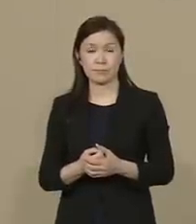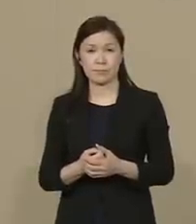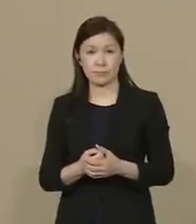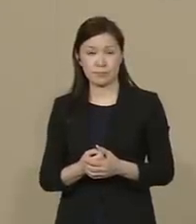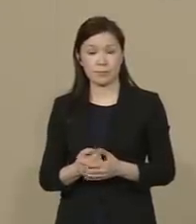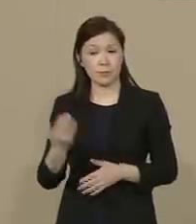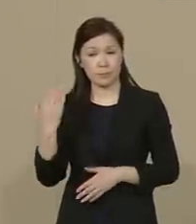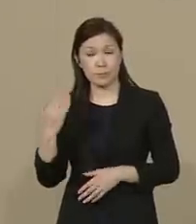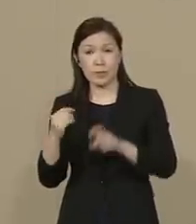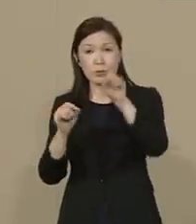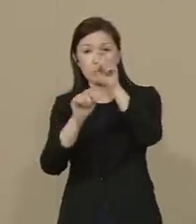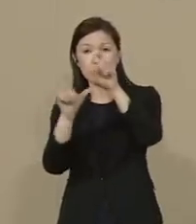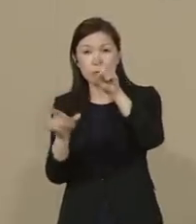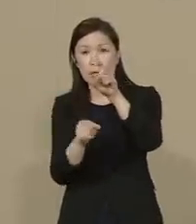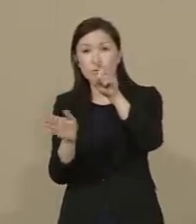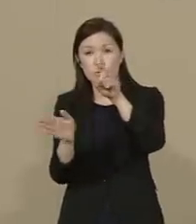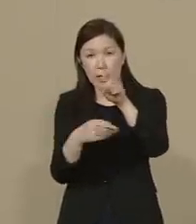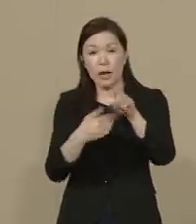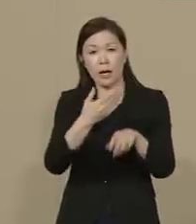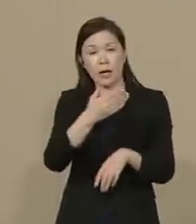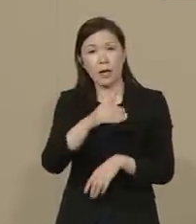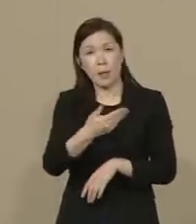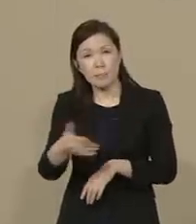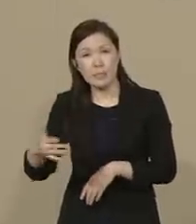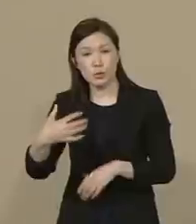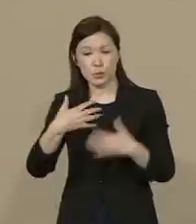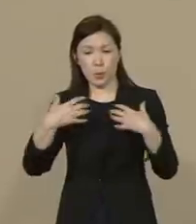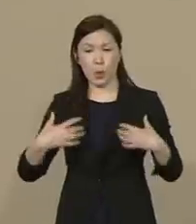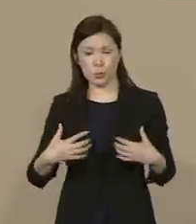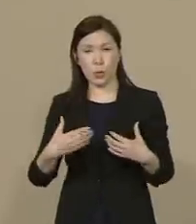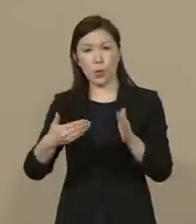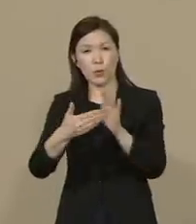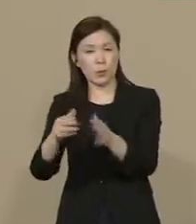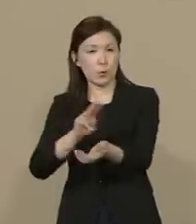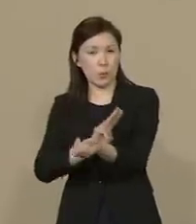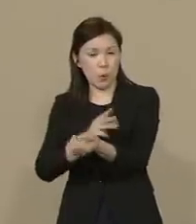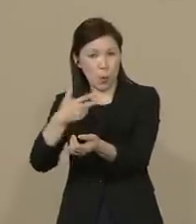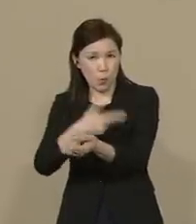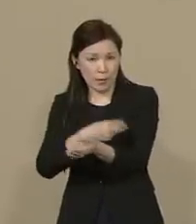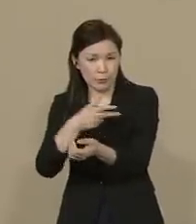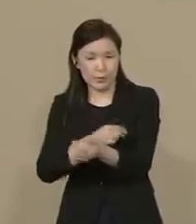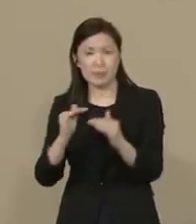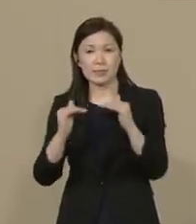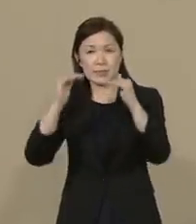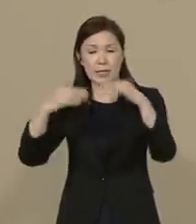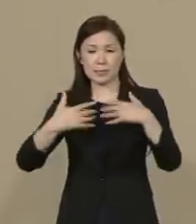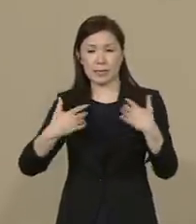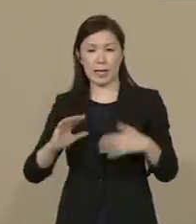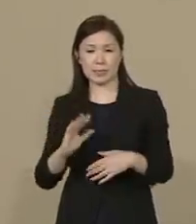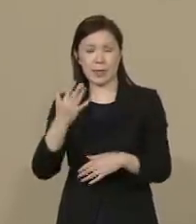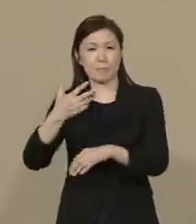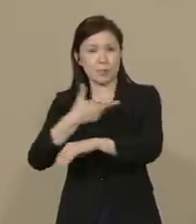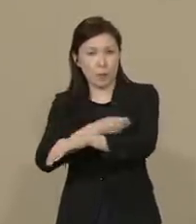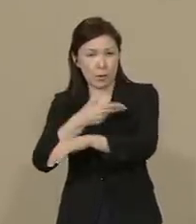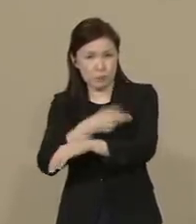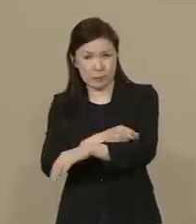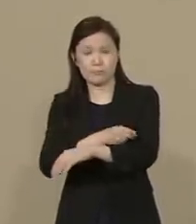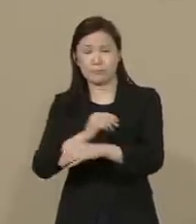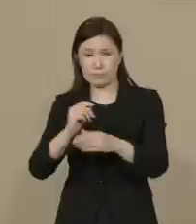10月から始まった 水ぼうそう予防ワクチンと 成人用肺炎球菌ワクチンの 定期接種化や